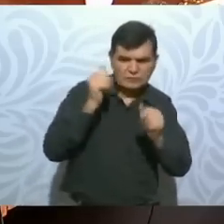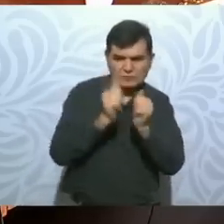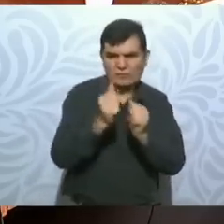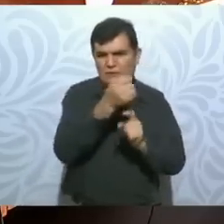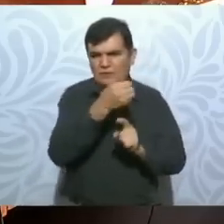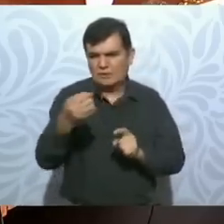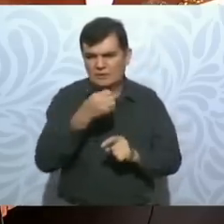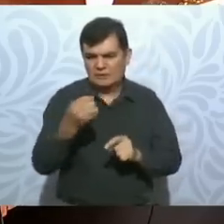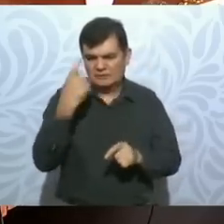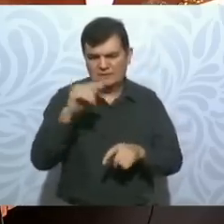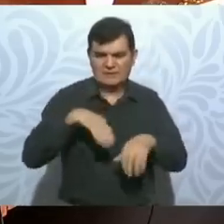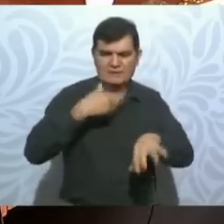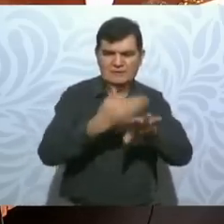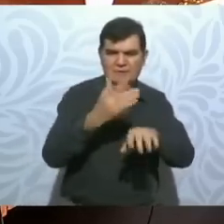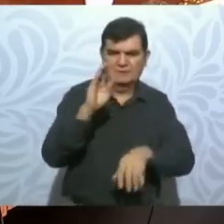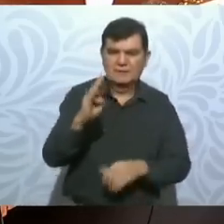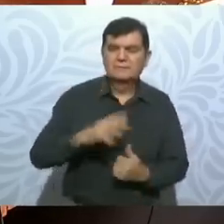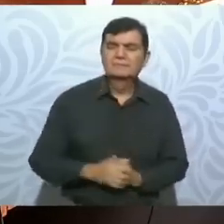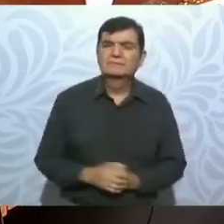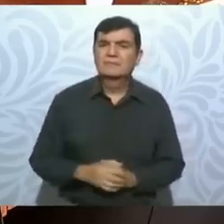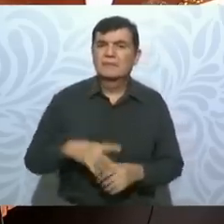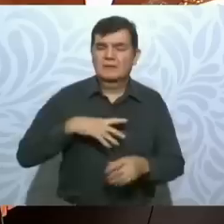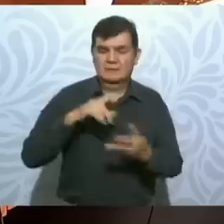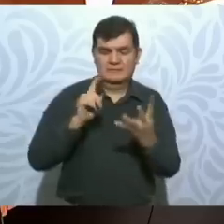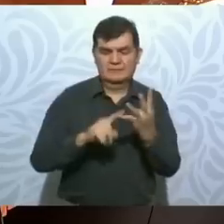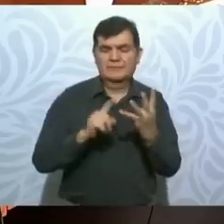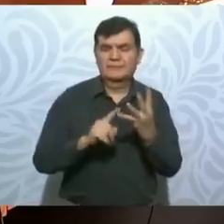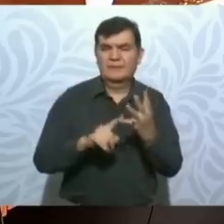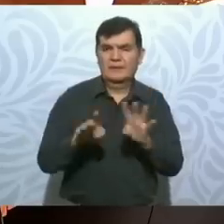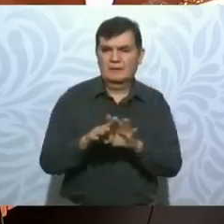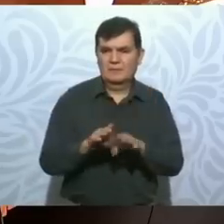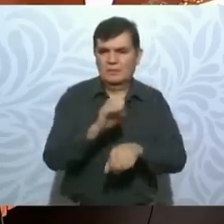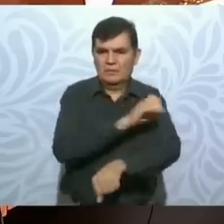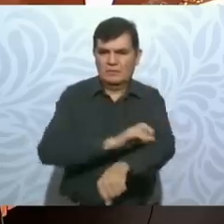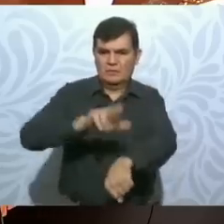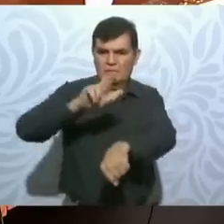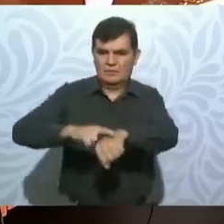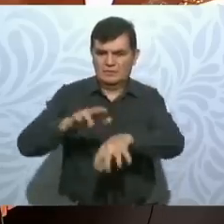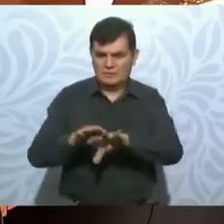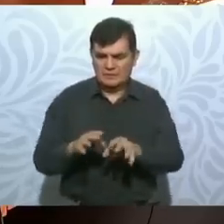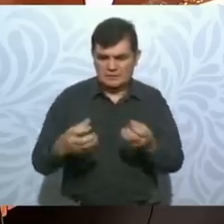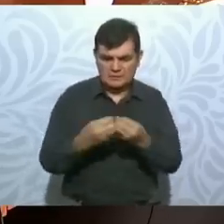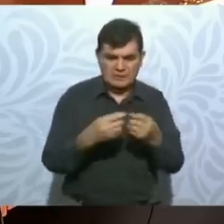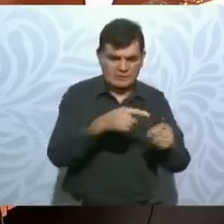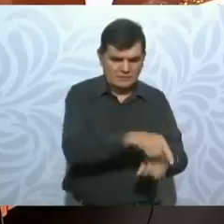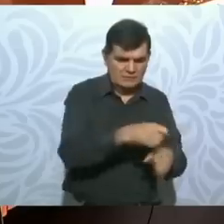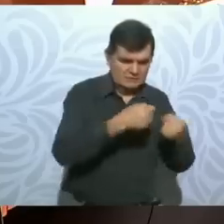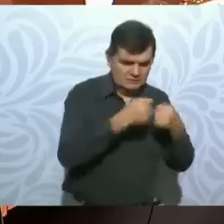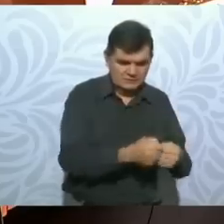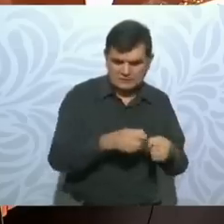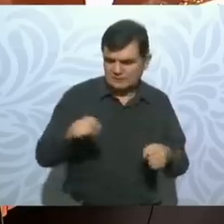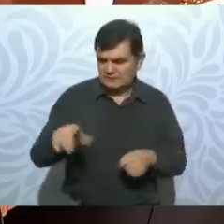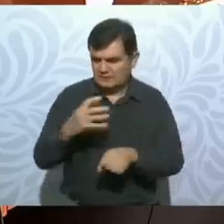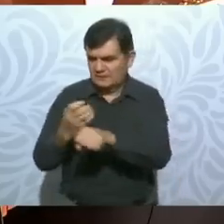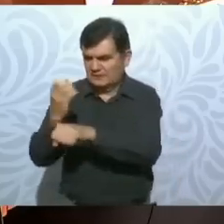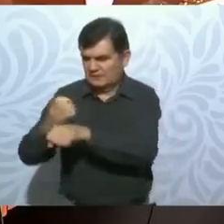criminales el cuarto es la coordinación entre el gabinete de seguridad y las entidades federativas